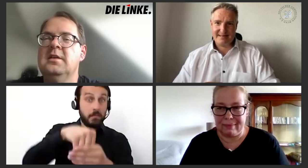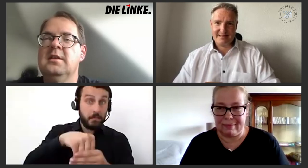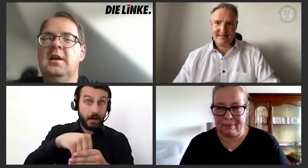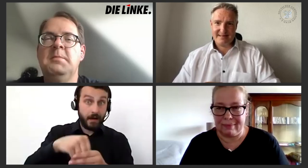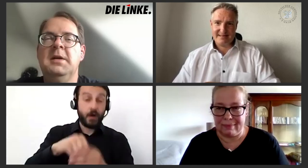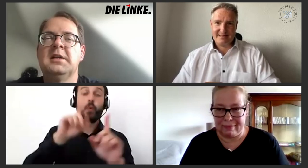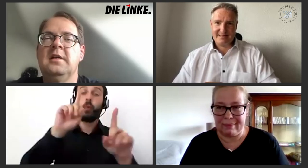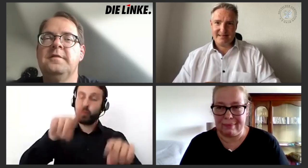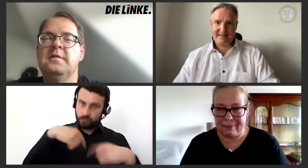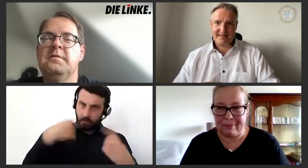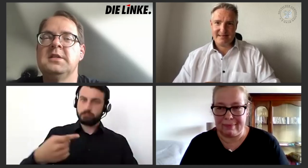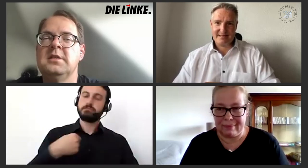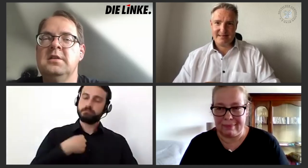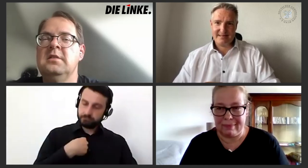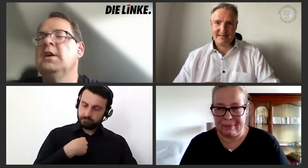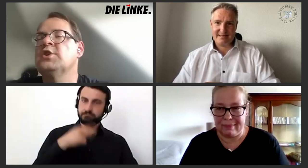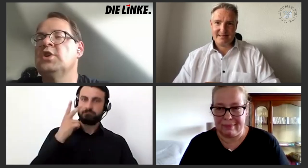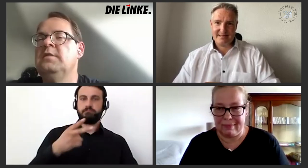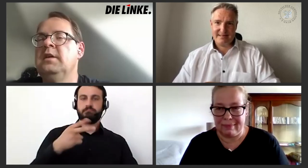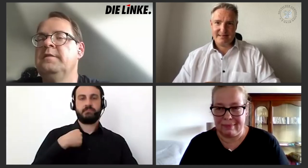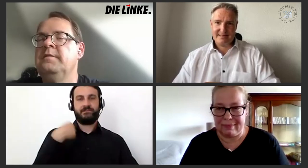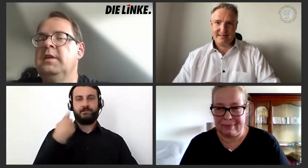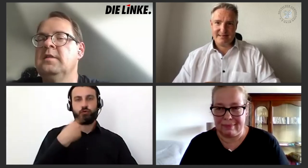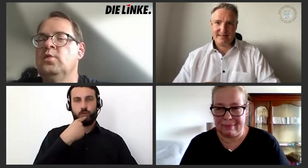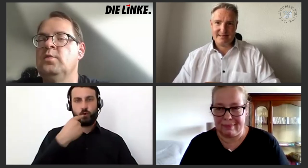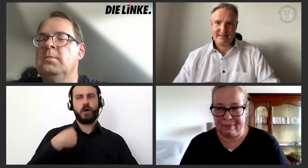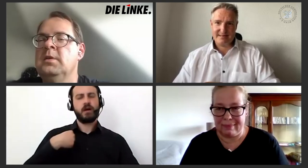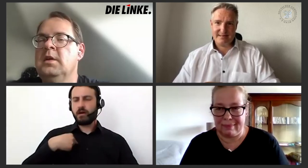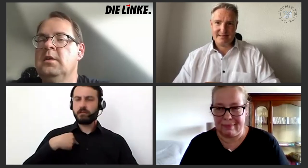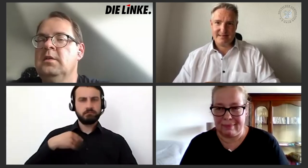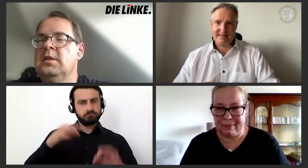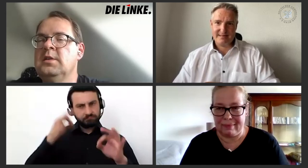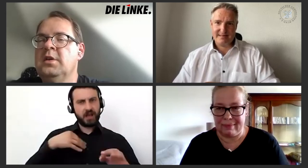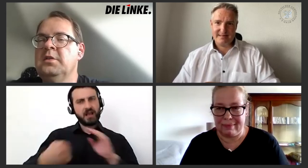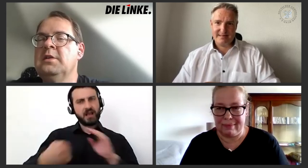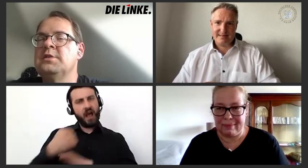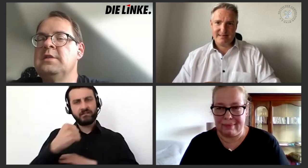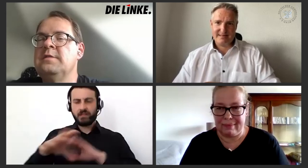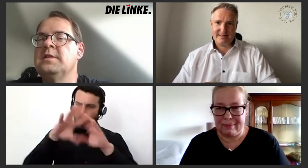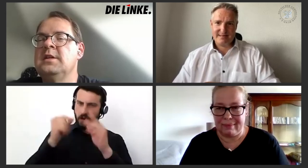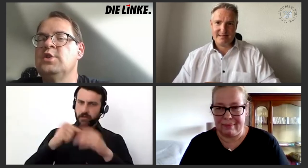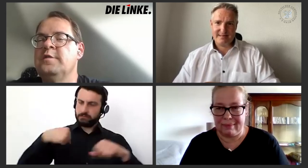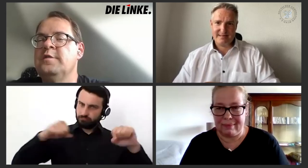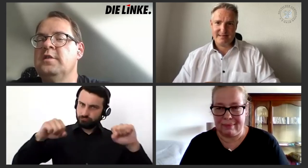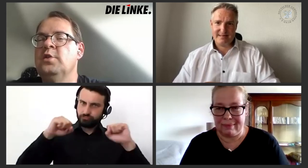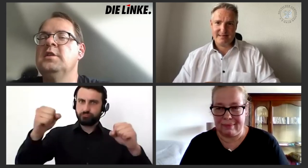ihnen, dass ich weiterhin ich all meine Kraft in die Waagschale werfen werde, um hin zu einer inklusiven